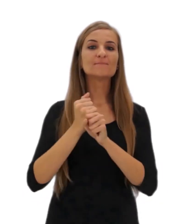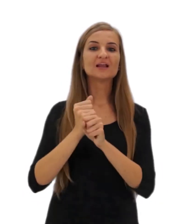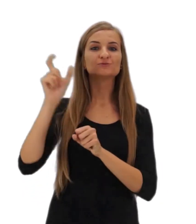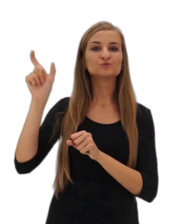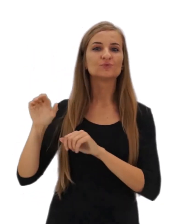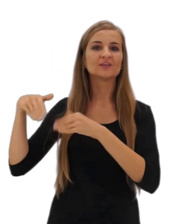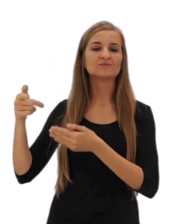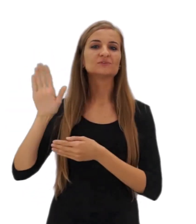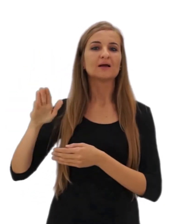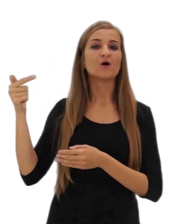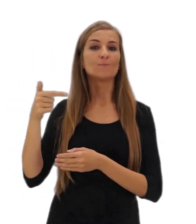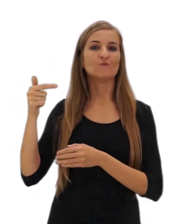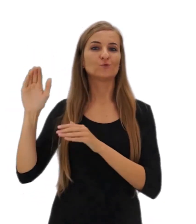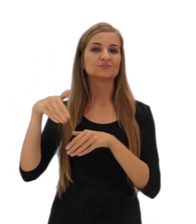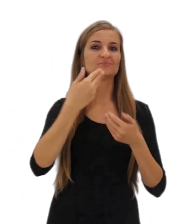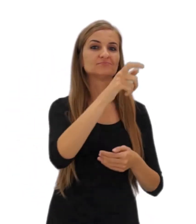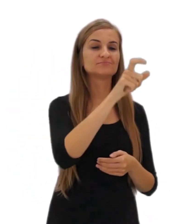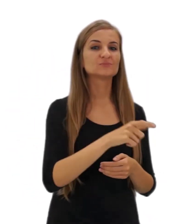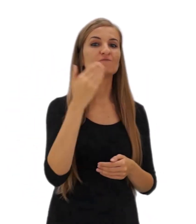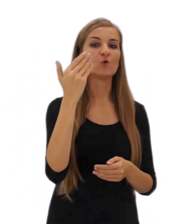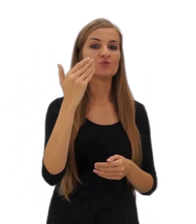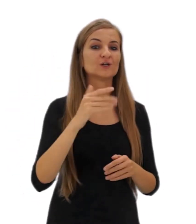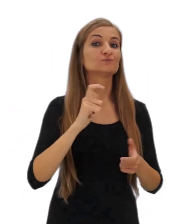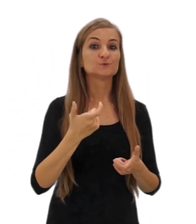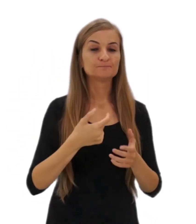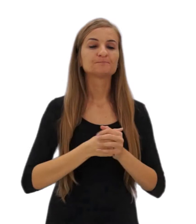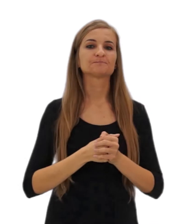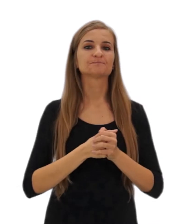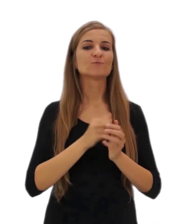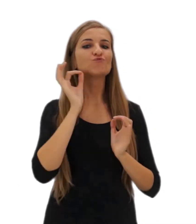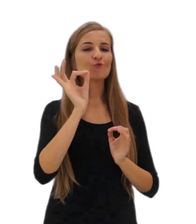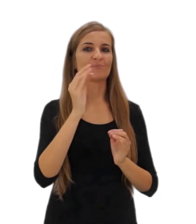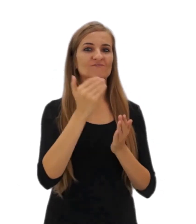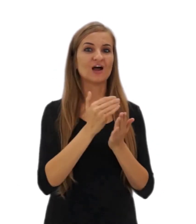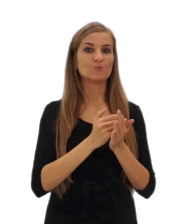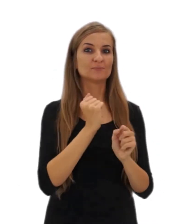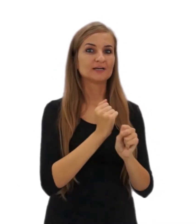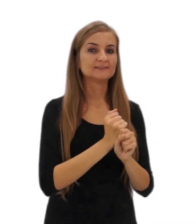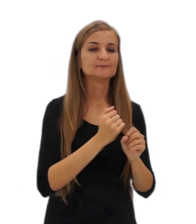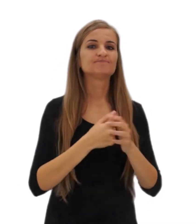Pracodawca ma obowiązek zapewnić wolontariuszowi dobre warunki pracy,